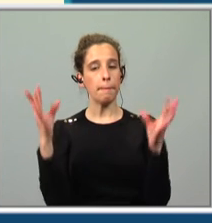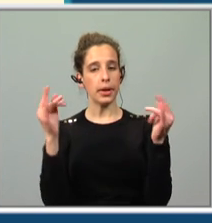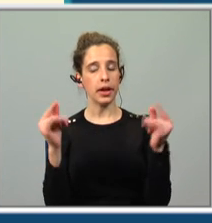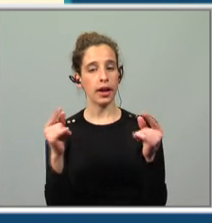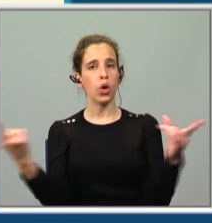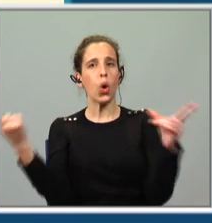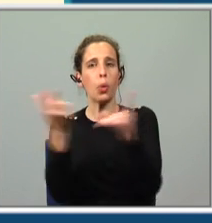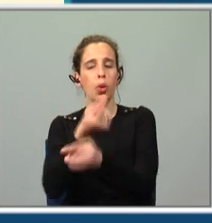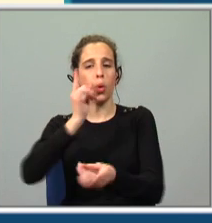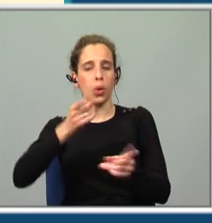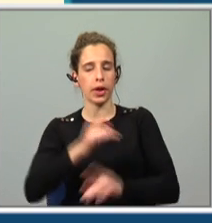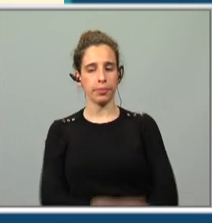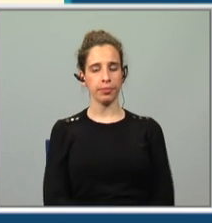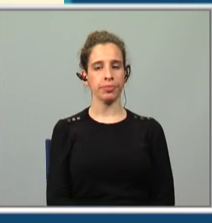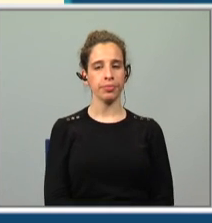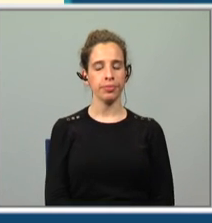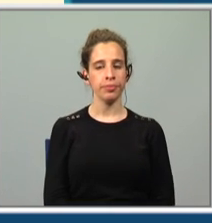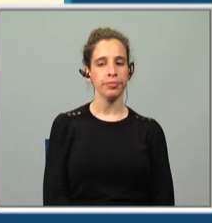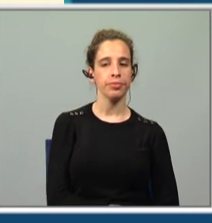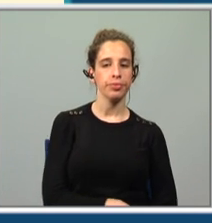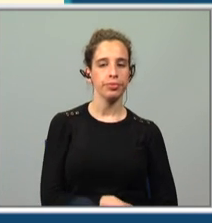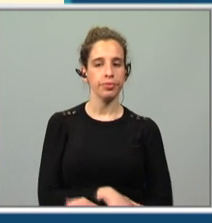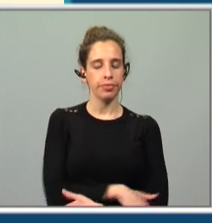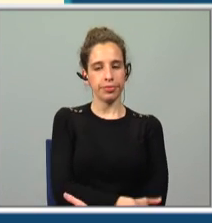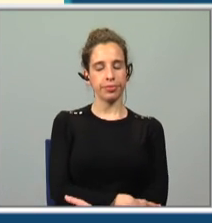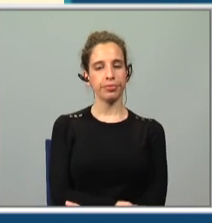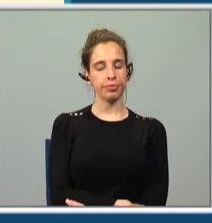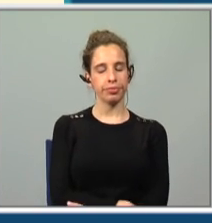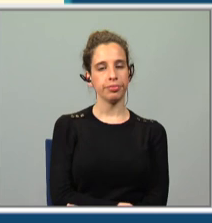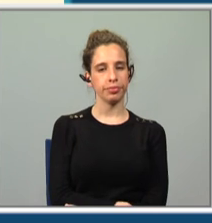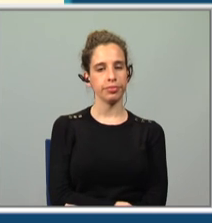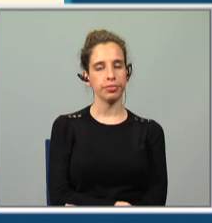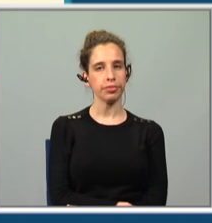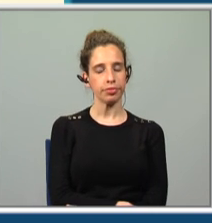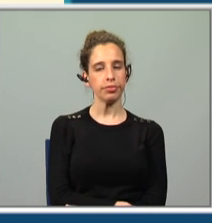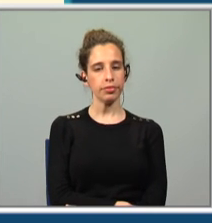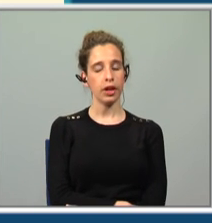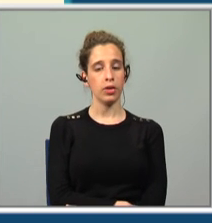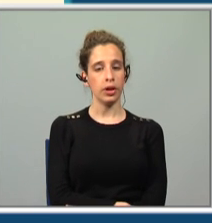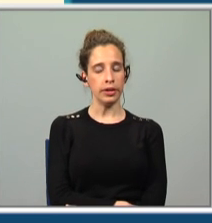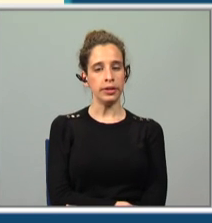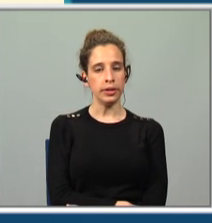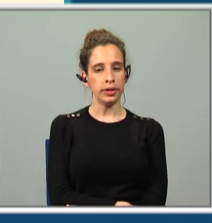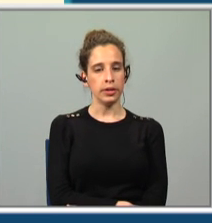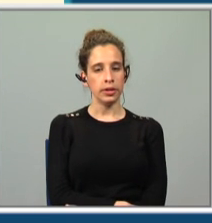compro e agora o que comprou o nosso crocodilo é que Afinal era um dragão 買，現在買我們的鱷魚畢竟是一條龍